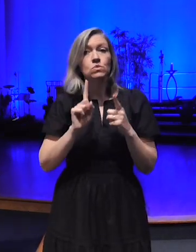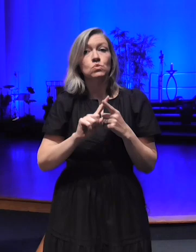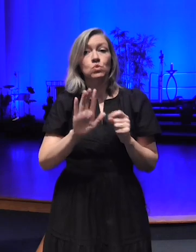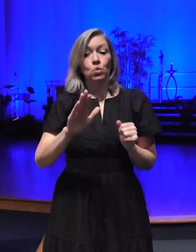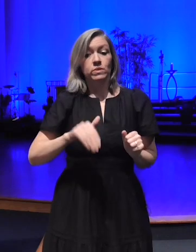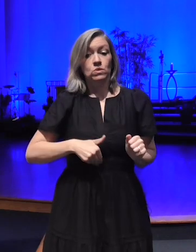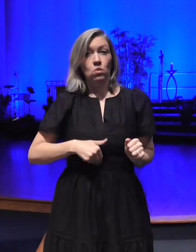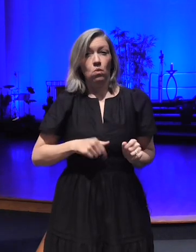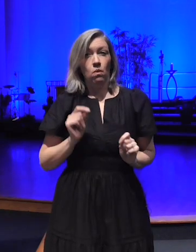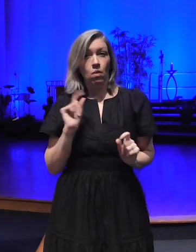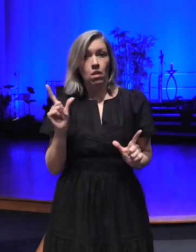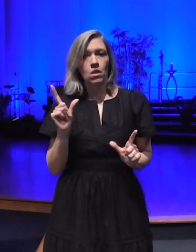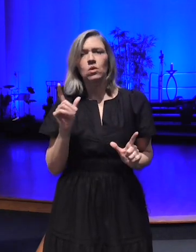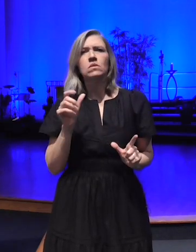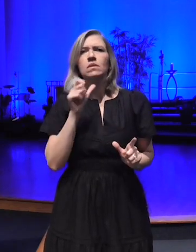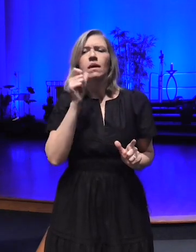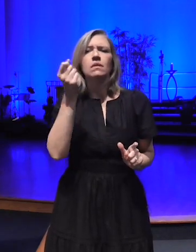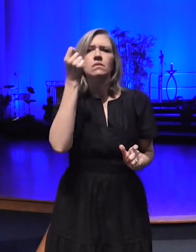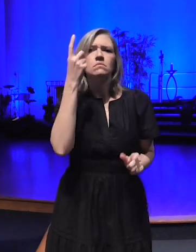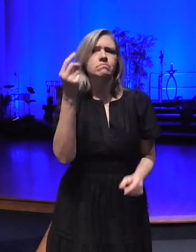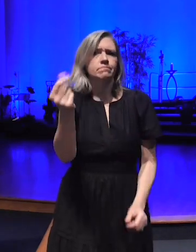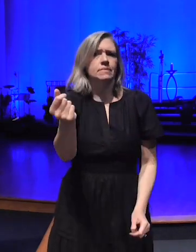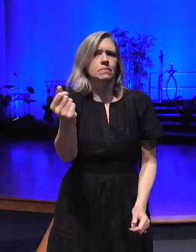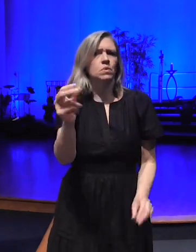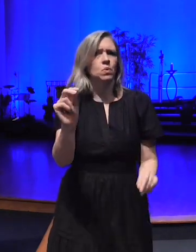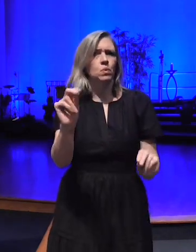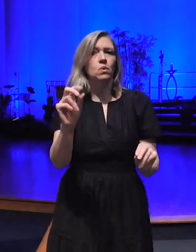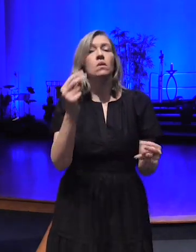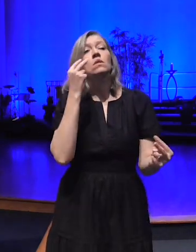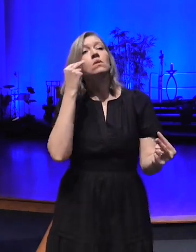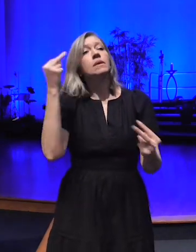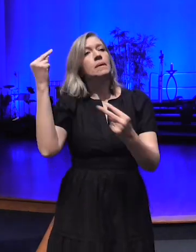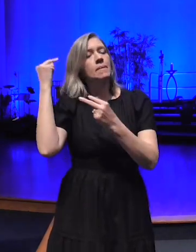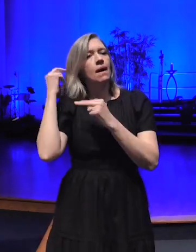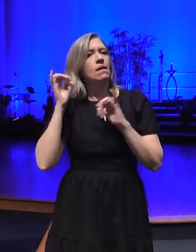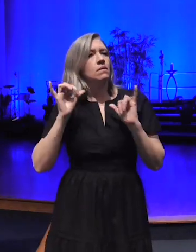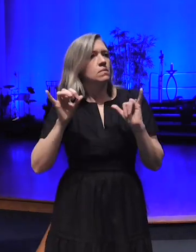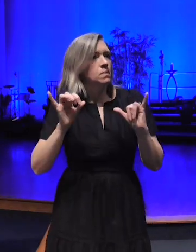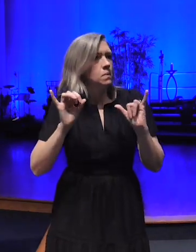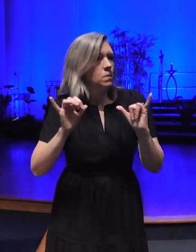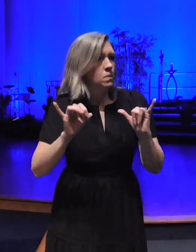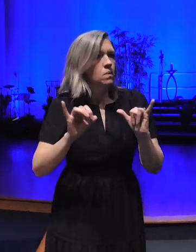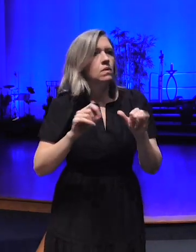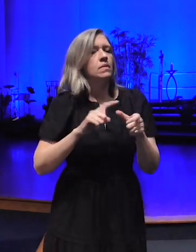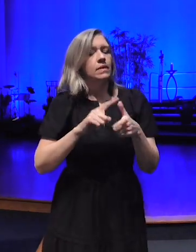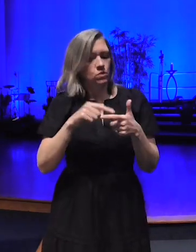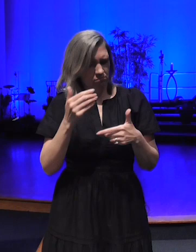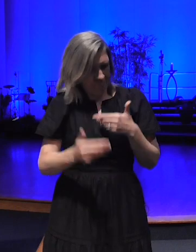solo mirando hacia atrás, pero siguen caminando y luego, de repente, lo tendrán cada vez más claro.